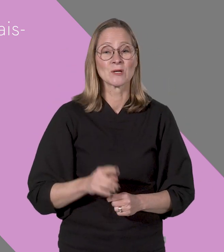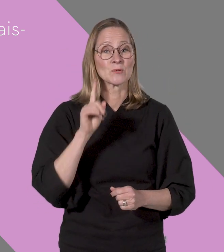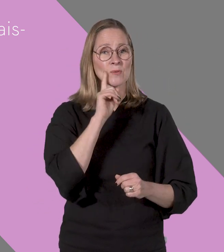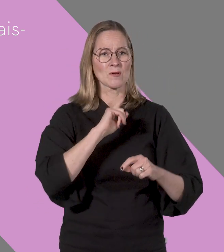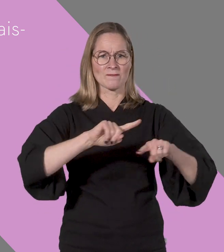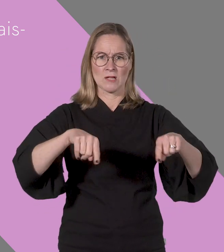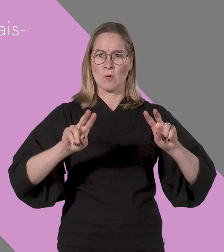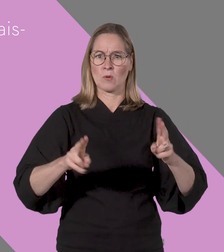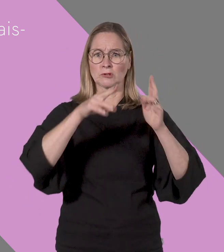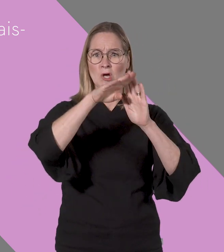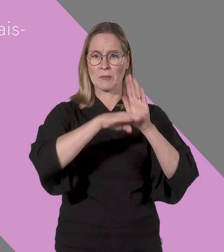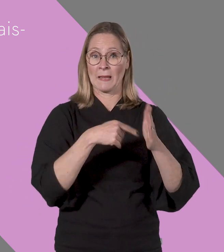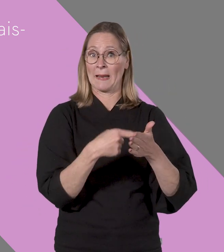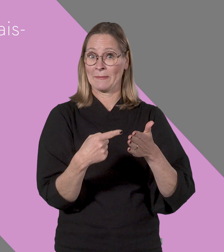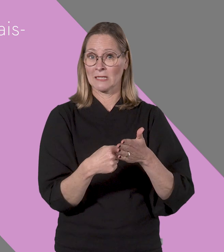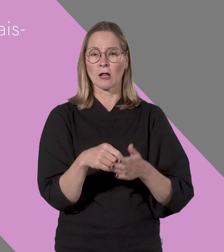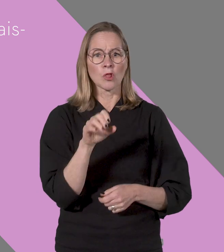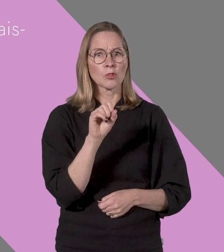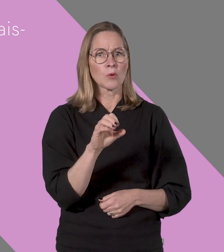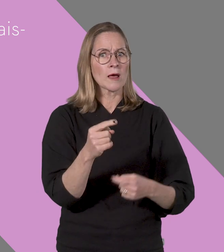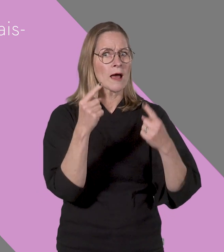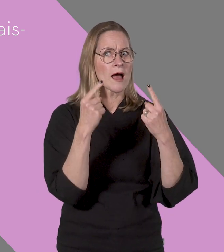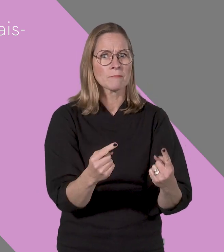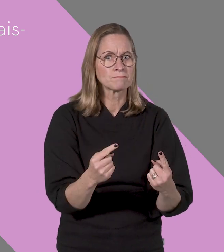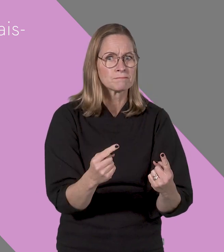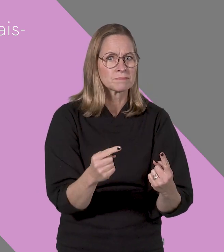Lähde siis Gavinin mukaan tutustumaan kaupunkiin -